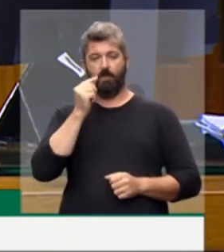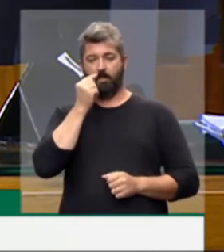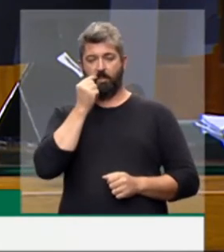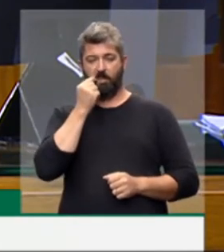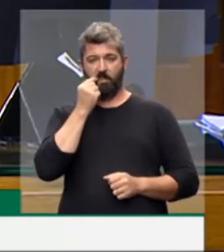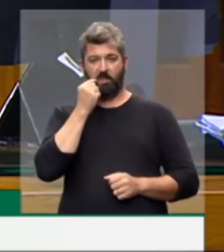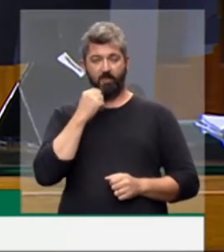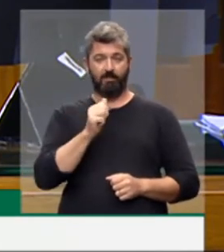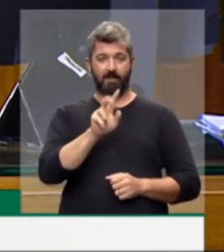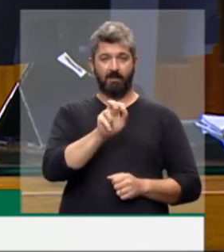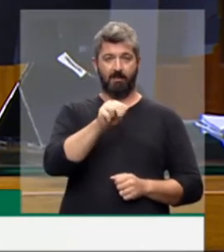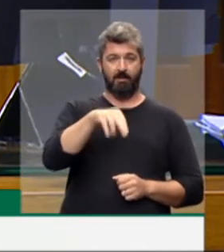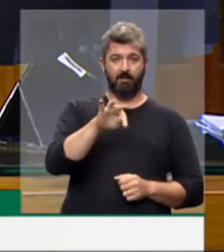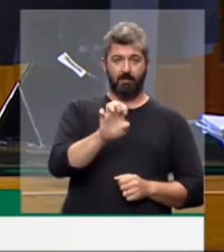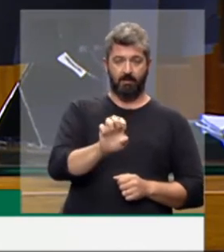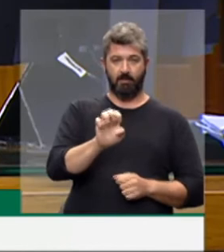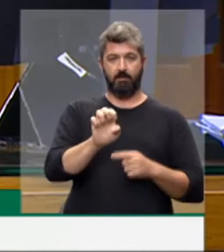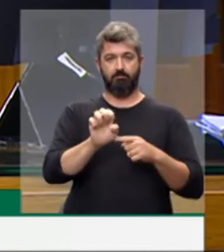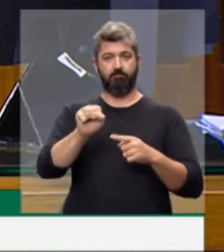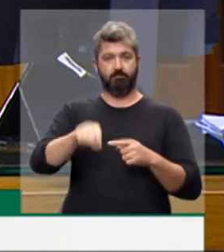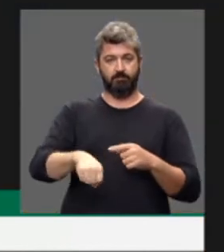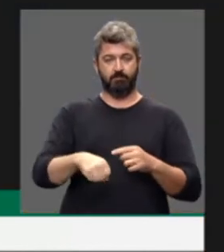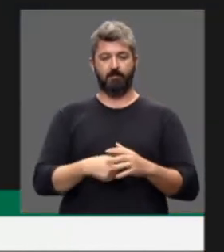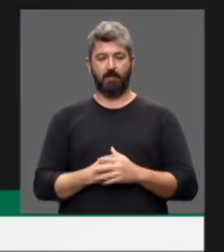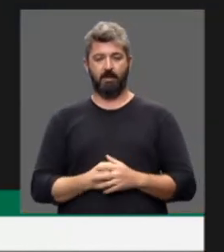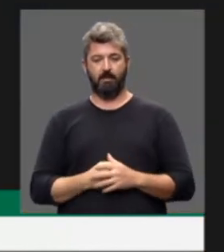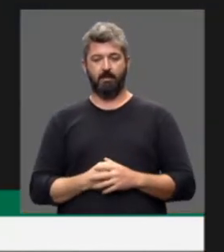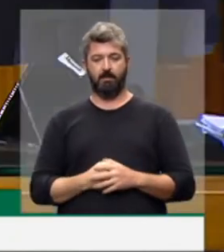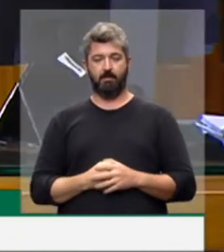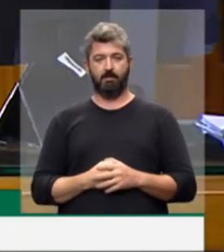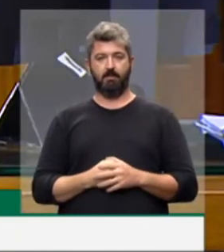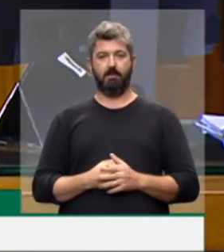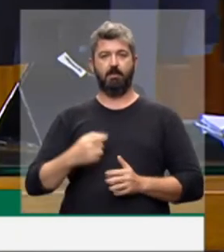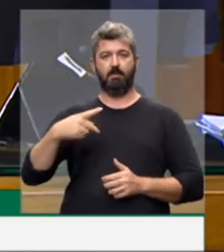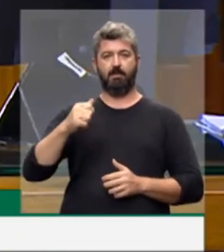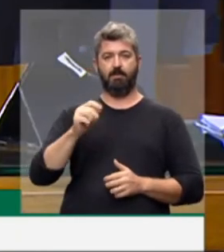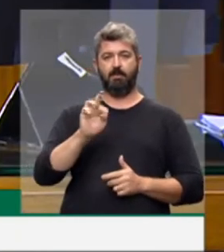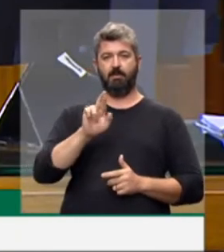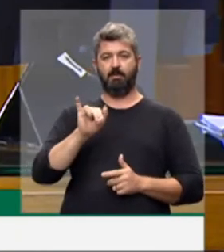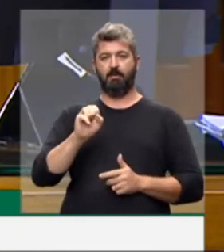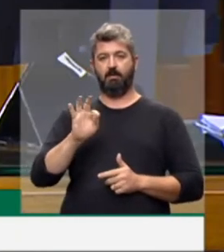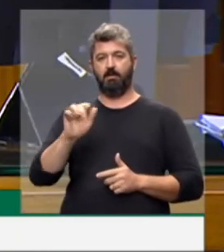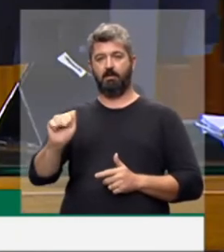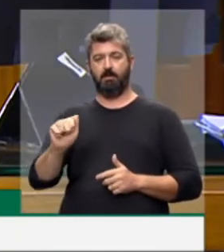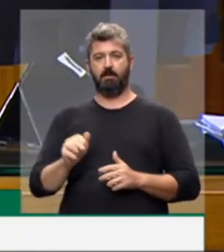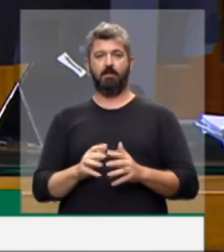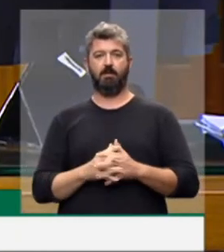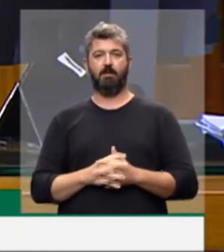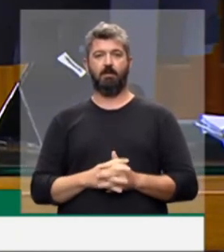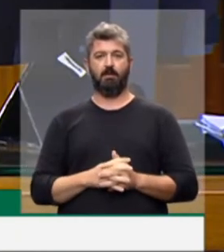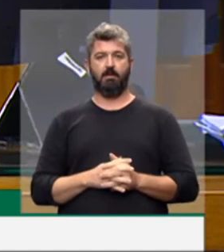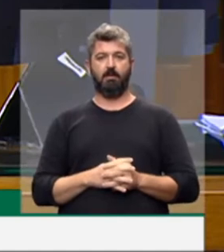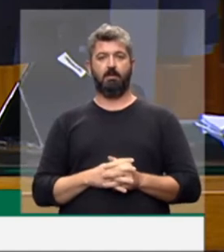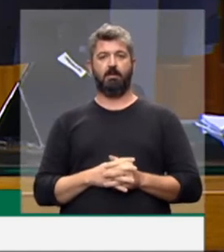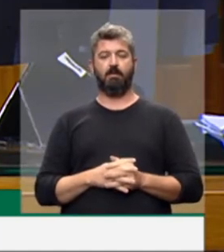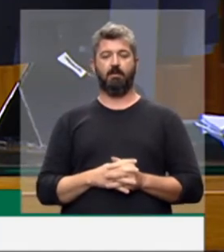[PRESIDENTE]: PP, DEPUTADO CACÁLEÃO? [DEPUTADO]: SIM, SENHOR PRESIDENTE. [PRESIDENTE]: NOVO? AVANTE? [DEPUTADA]: O AVANTE ORIENTA SIM.